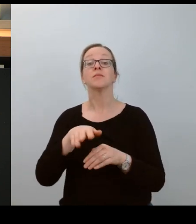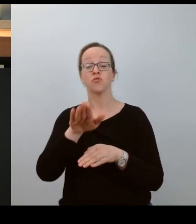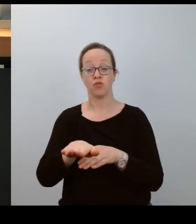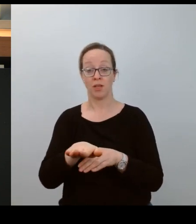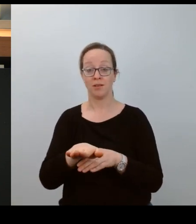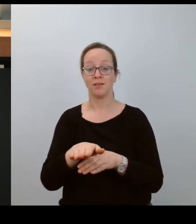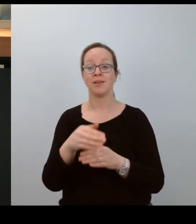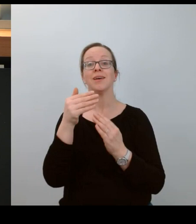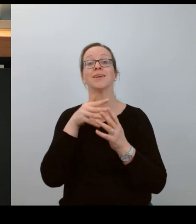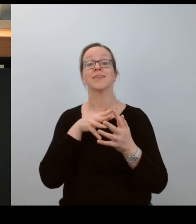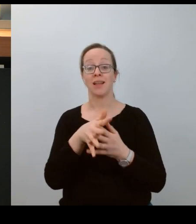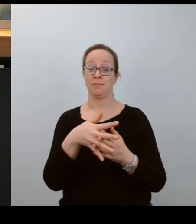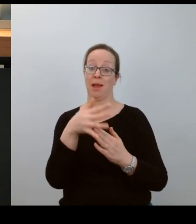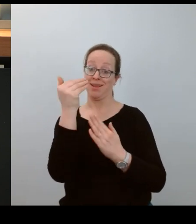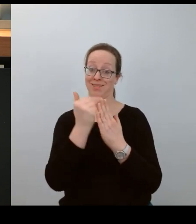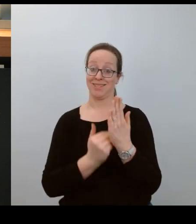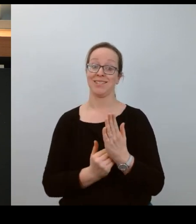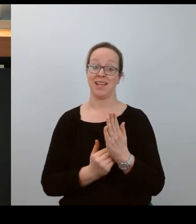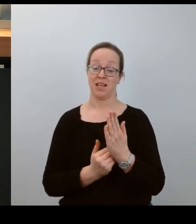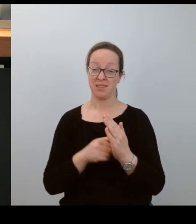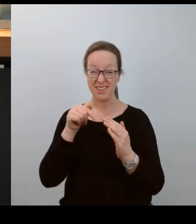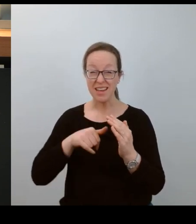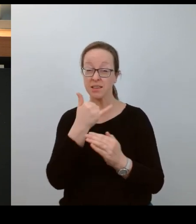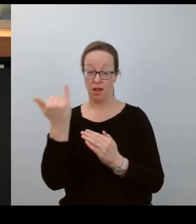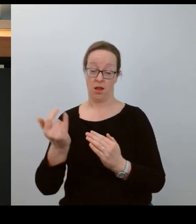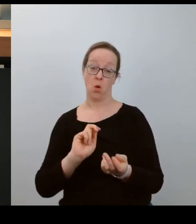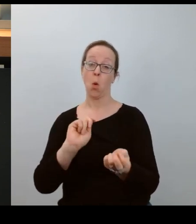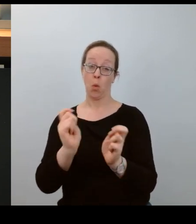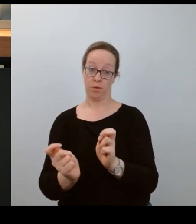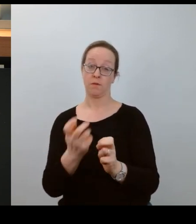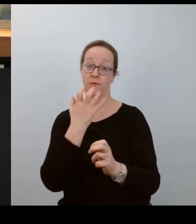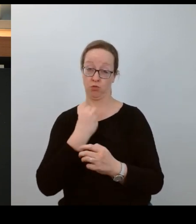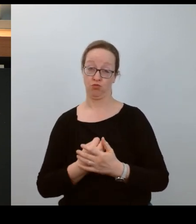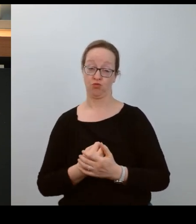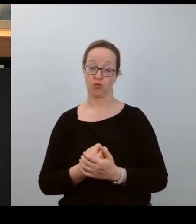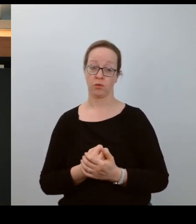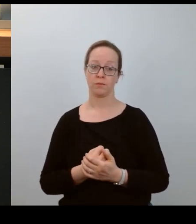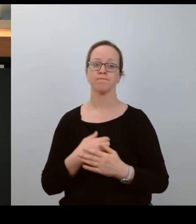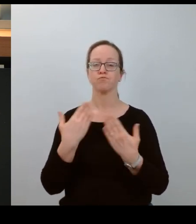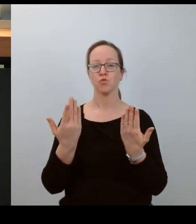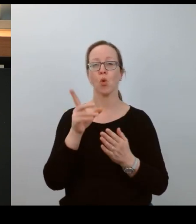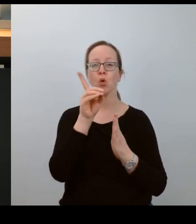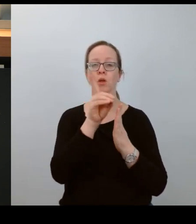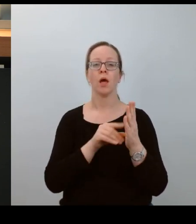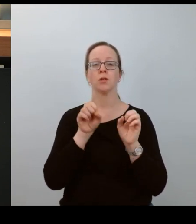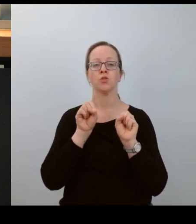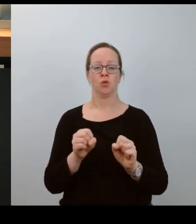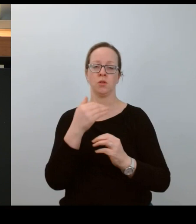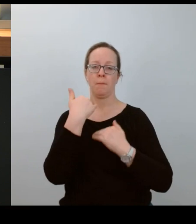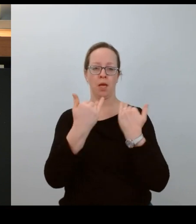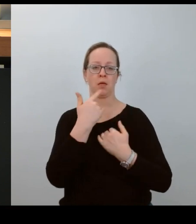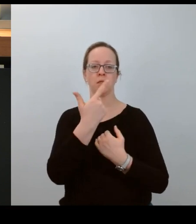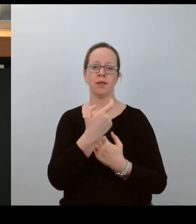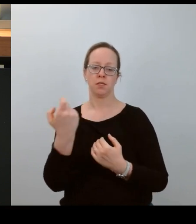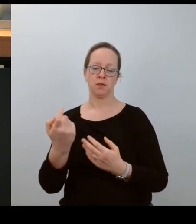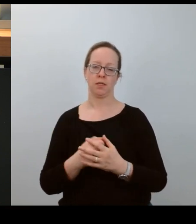des Datenschutzes dagegen zu tun. Ich habe zwei Punkte rausgesucht, die ich beispielhaft aufzeigen möchte. Der erste ist der Datenschutz